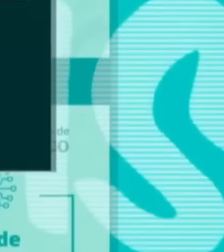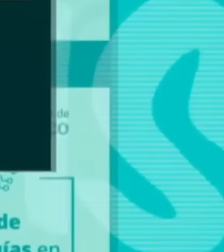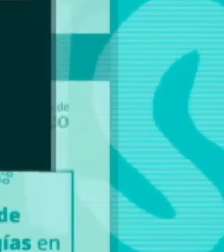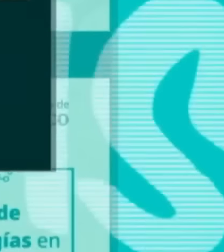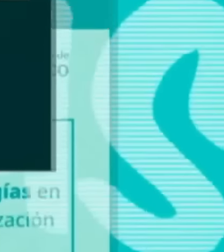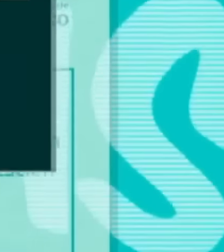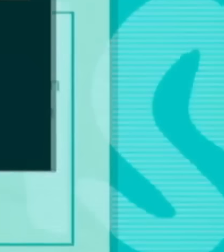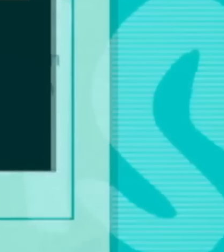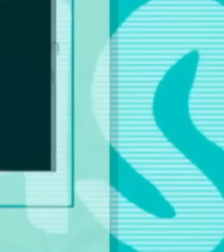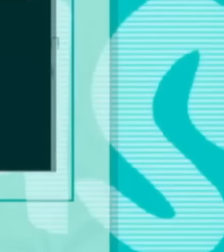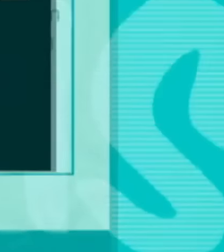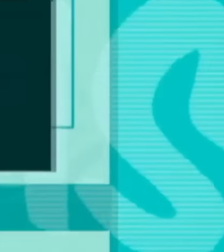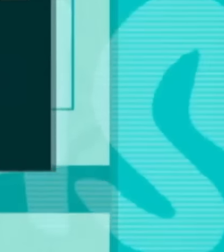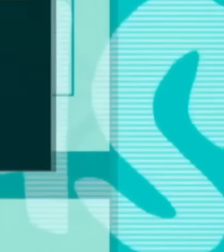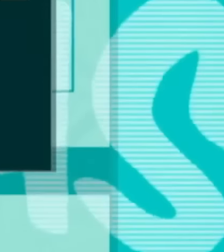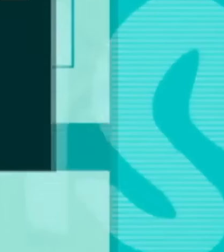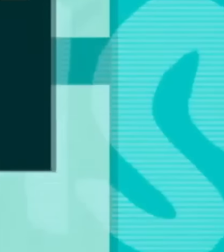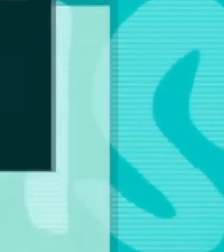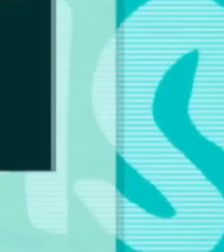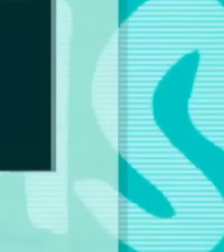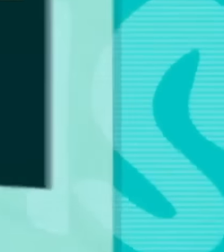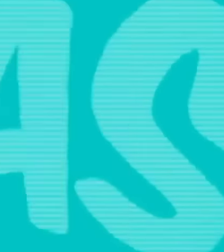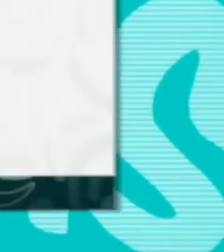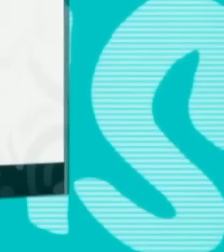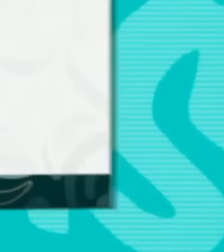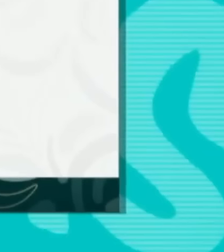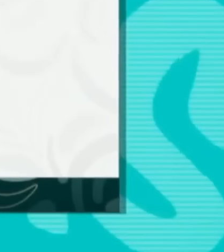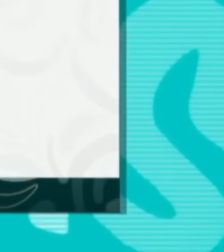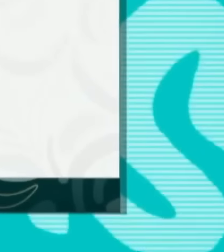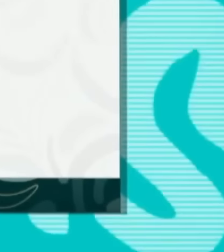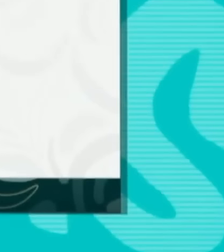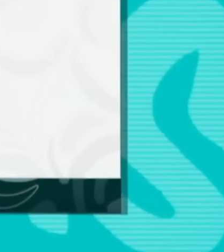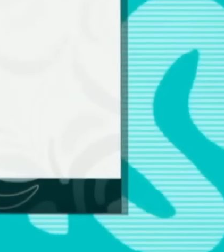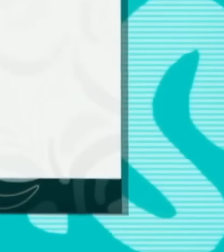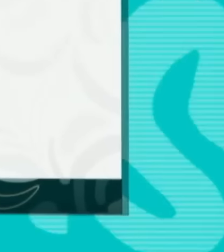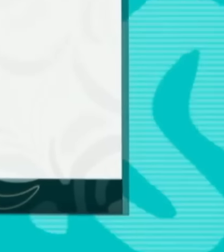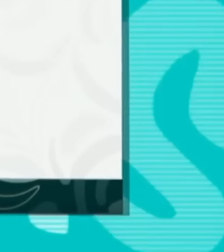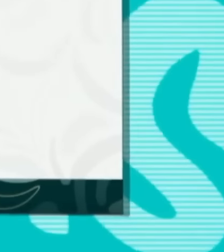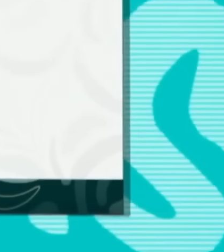estructura de mando para someterla al ejecutivo. El objetivo es la eficiencia presupuestaria.